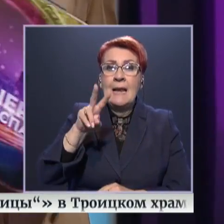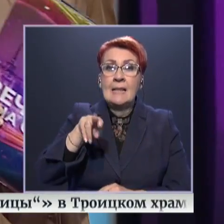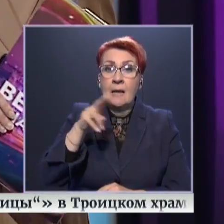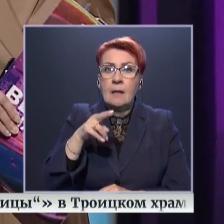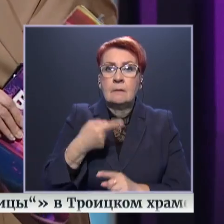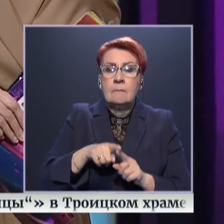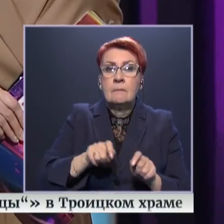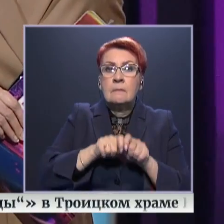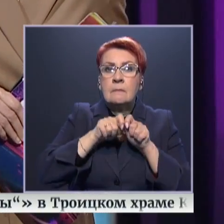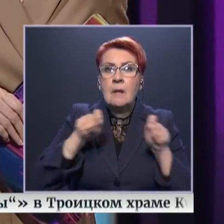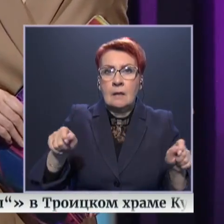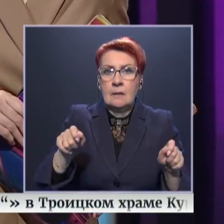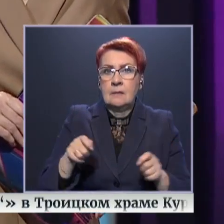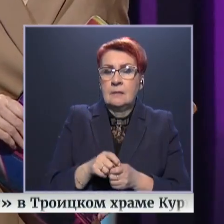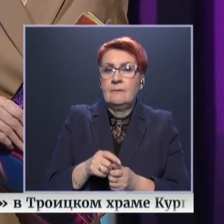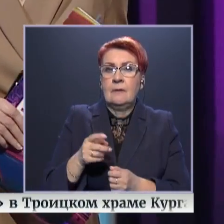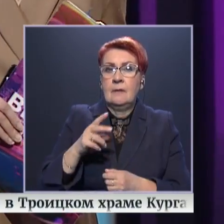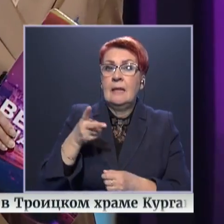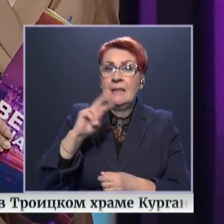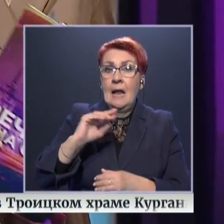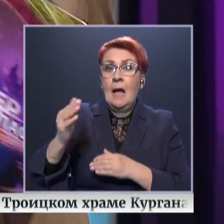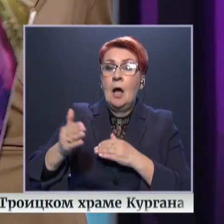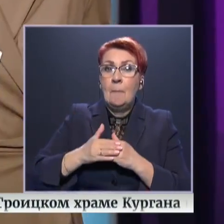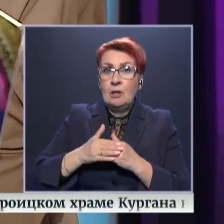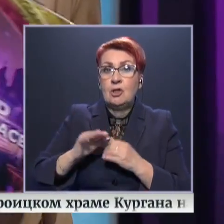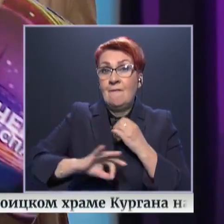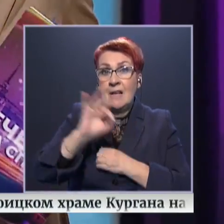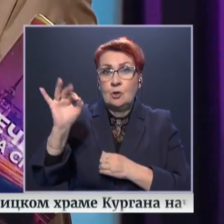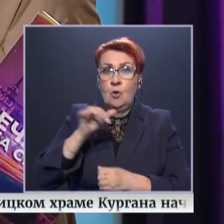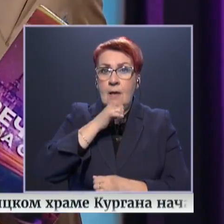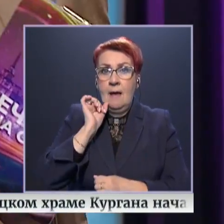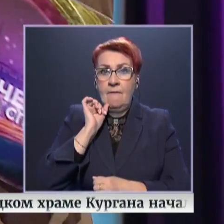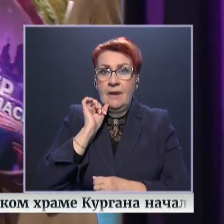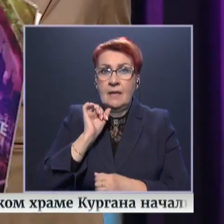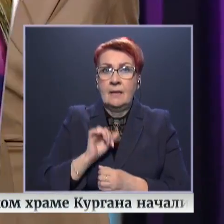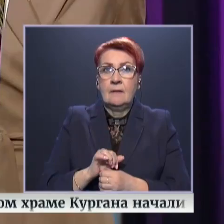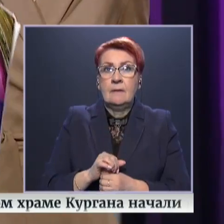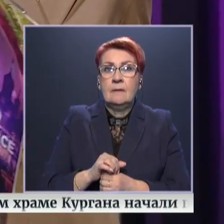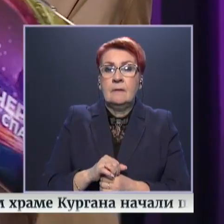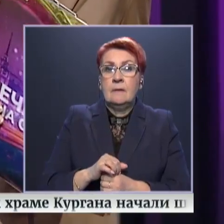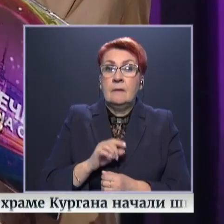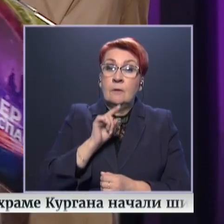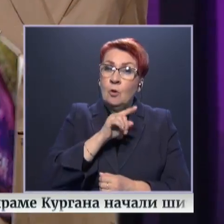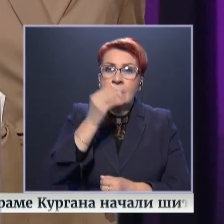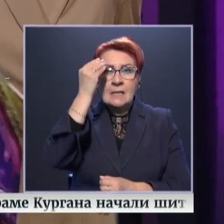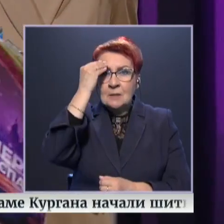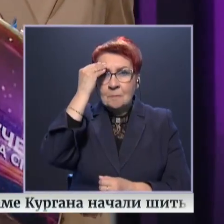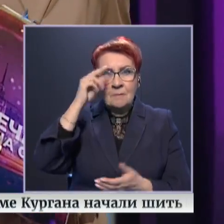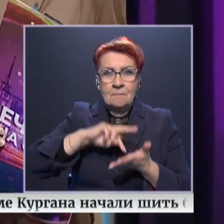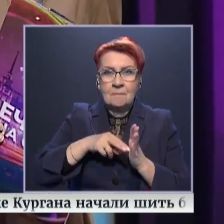для рейсов из стран Ближнего Востока и Африки впрочем читается в этом совершенно иной посыл похоже на проявление